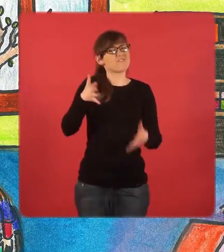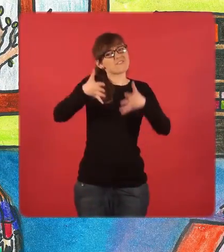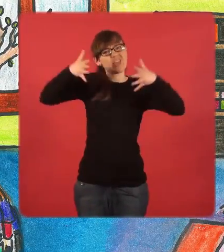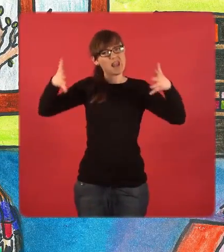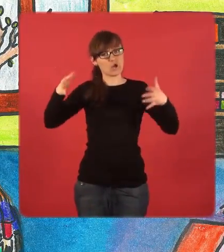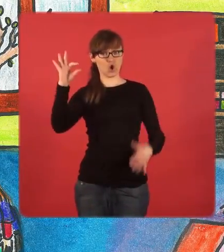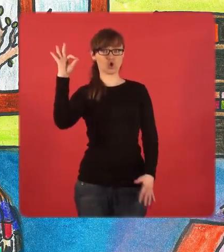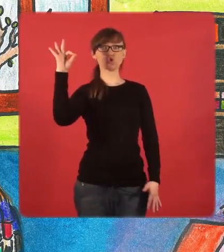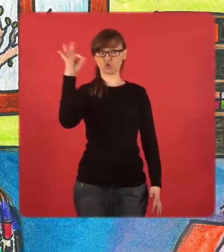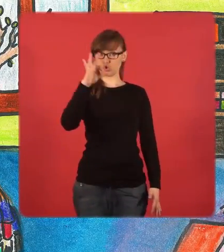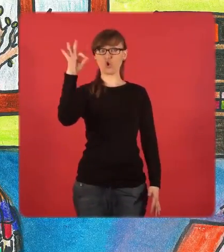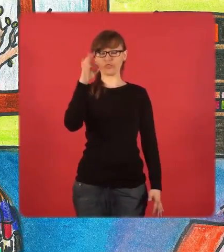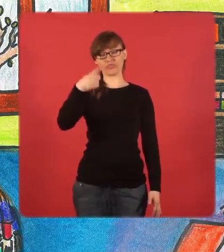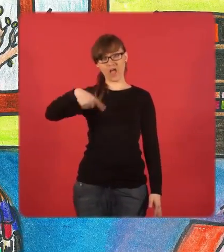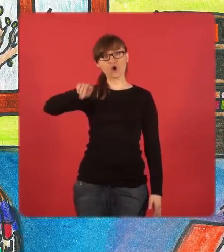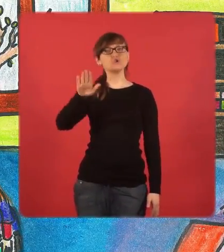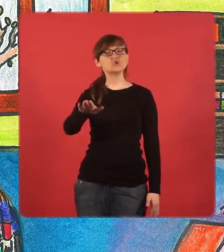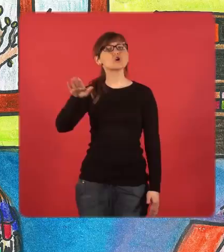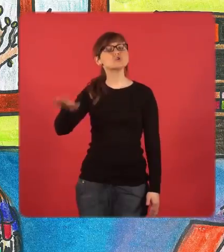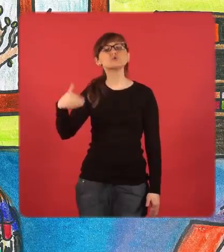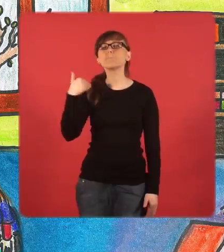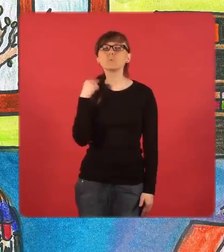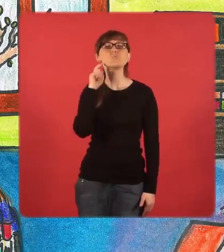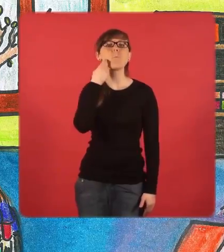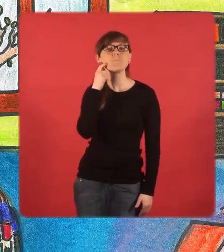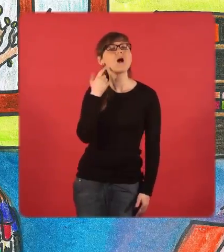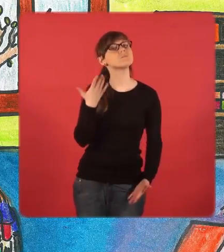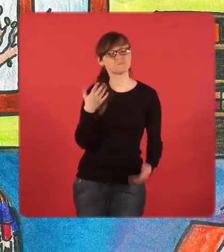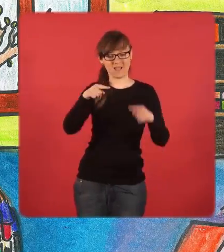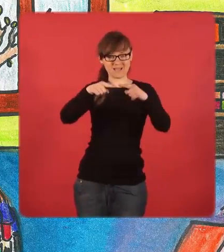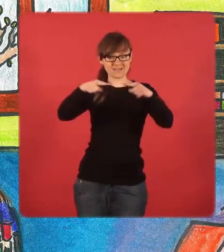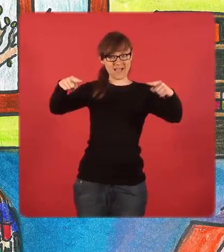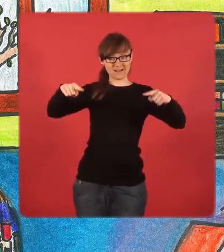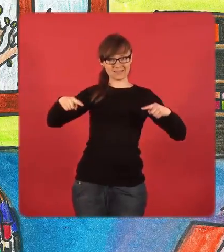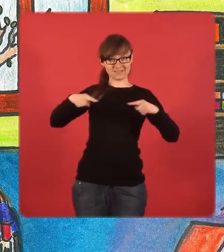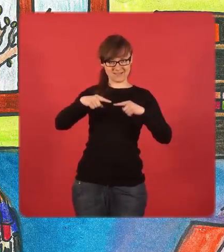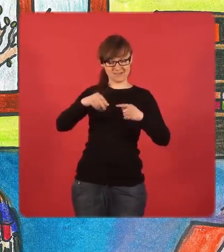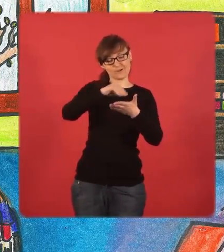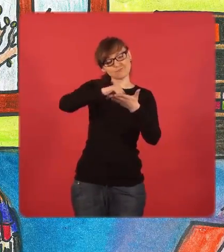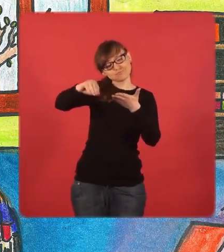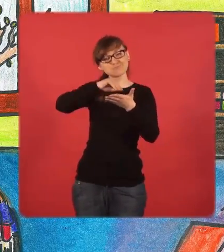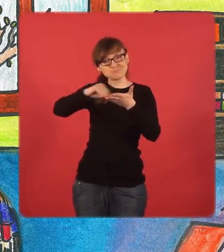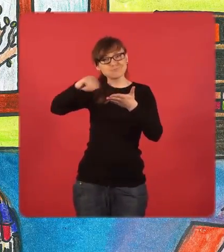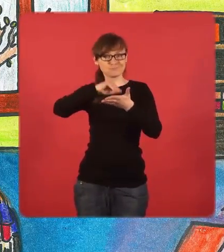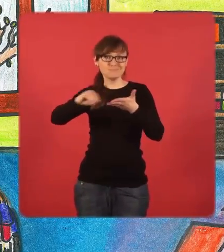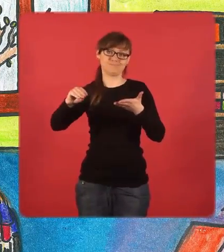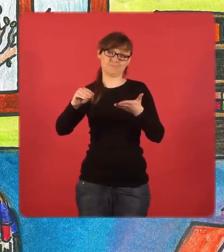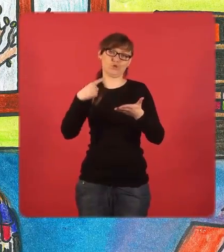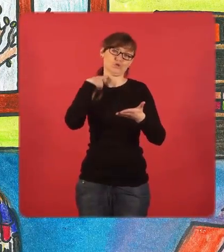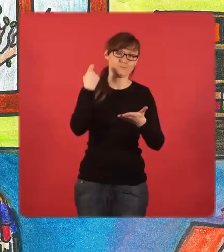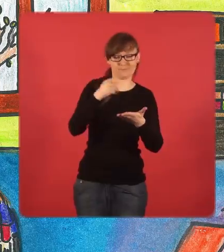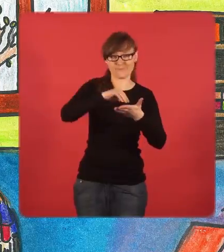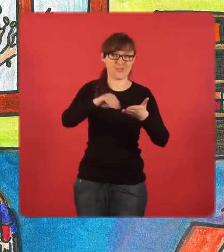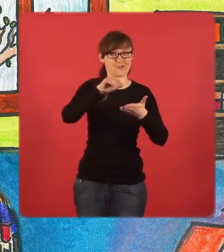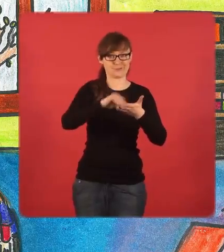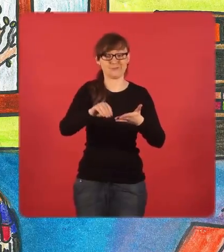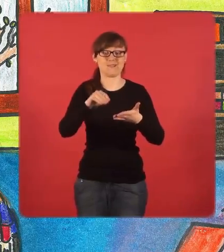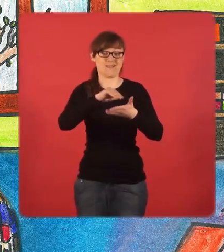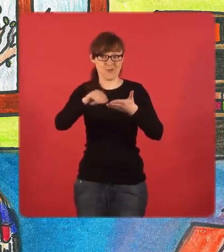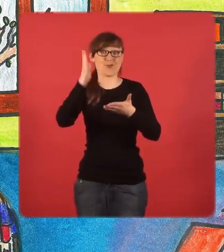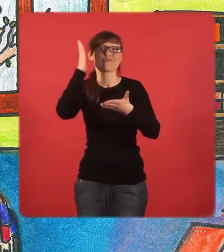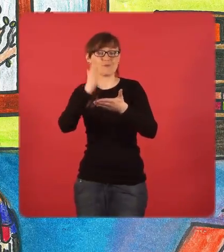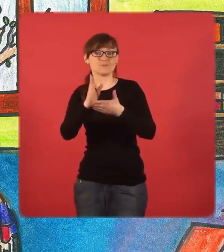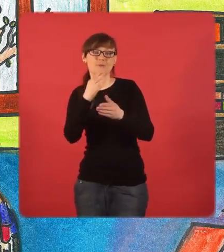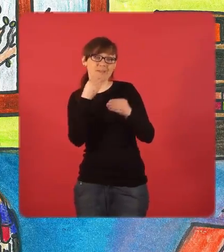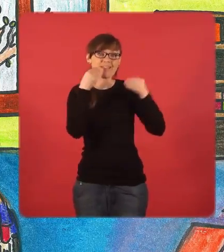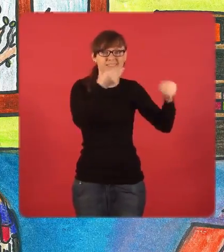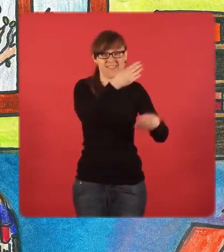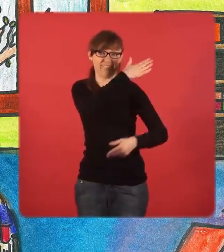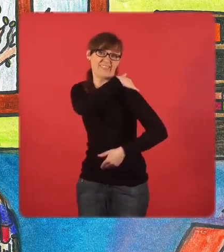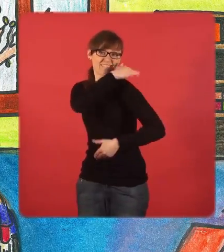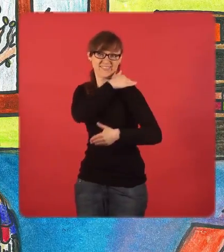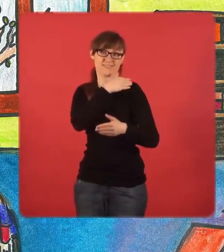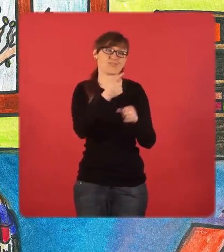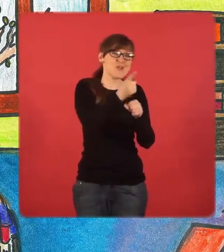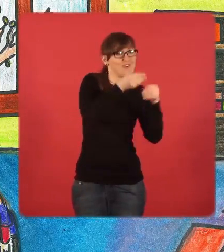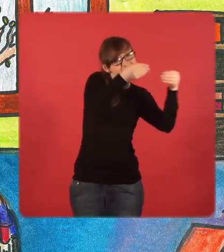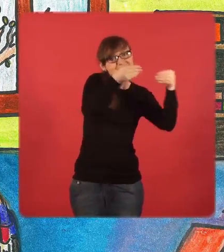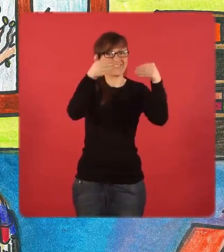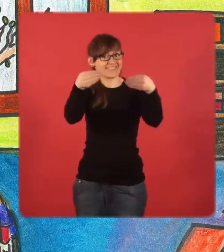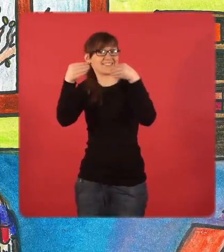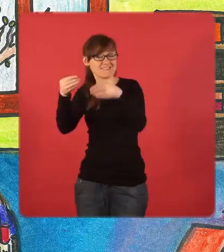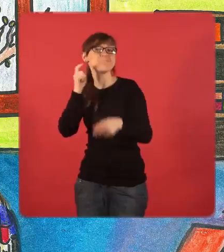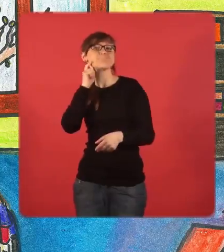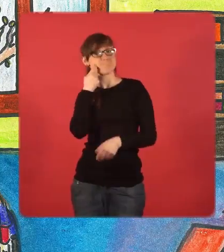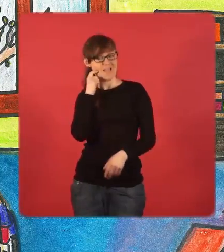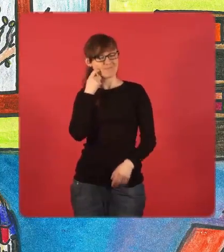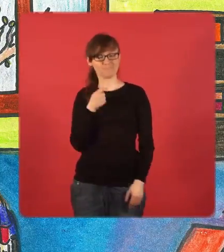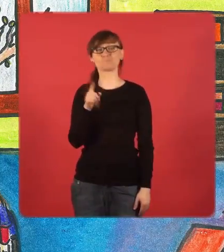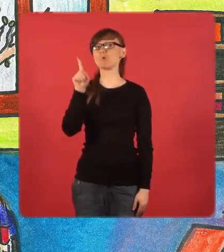Wielką Środę dziewczynki Britta i Anna przyszły do Lissy i robiły z kolorowego papieru kwadraciki. Na kwadracikach pisały śmieszne zdania i przyczepiały je do ubrań innych osób tak aby nikt tego nie zauważył.